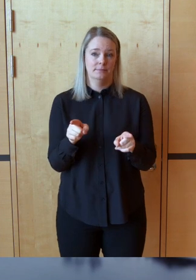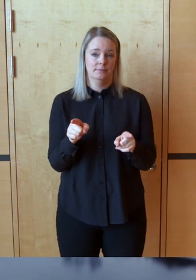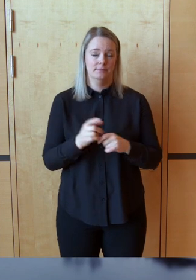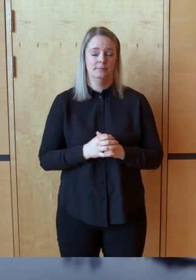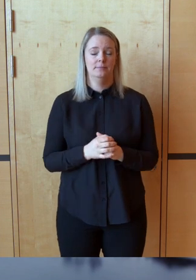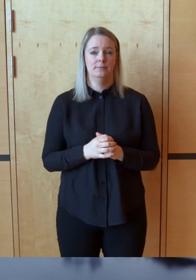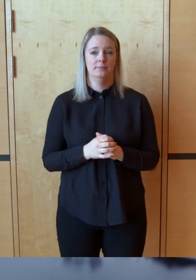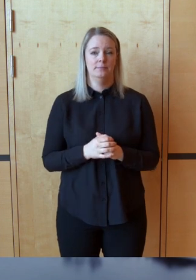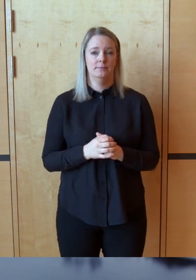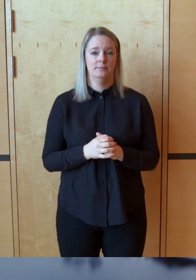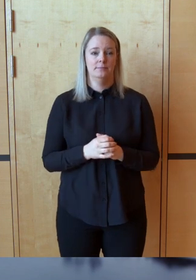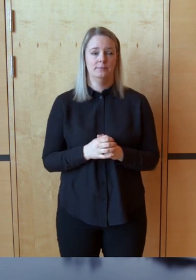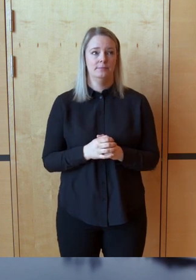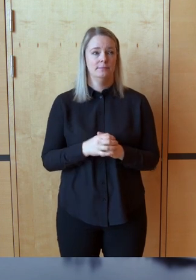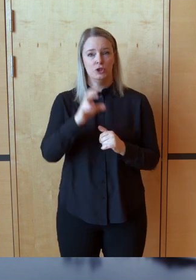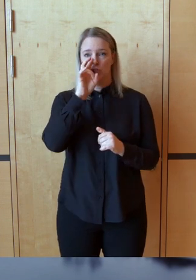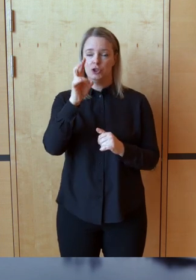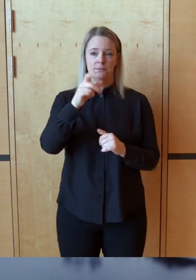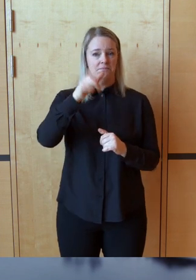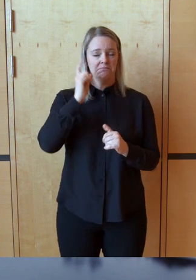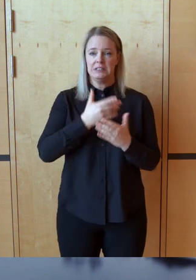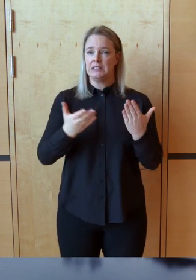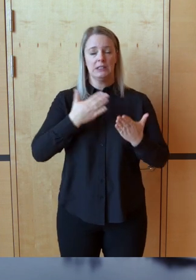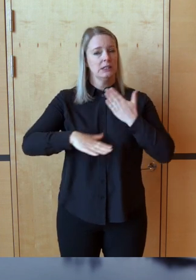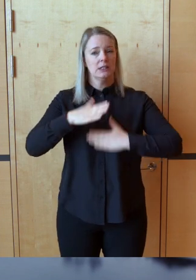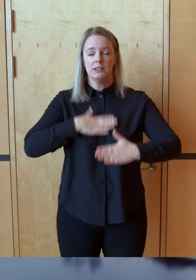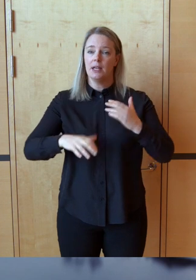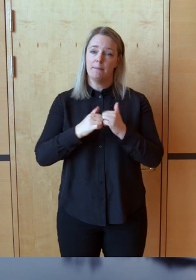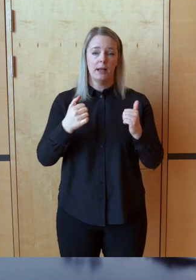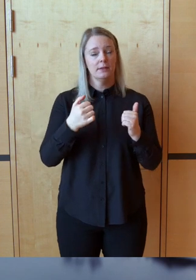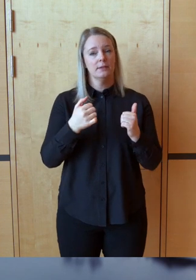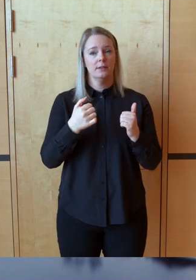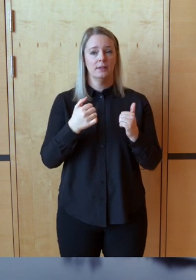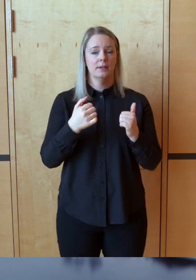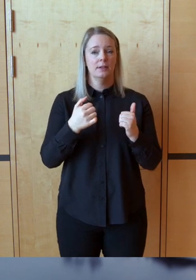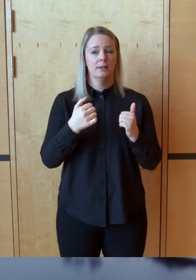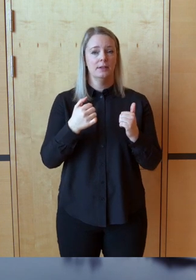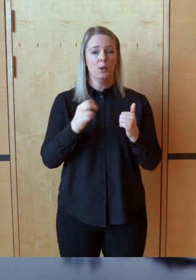Och då är man inte intresserad Är man beredd att omvärdera sitt och det är en kraftig majoritet